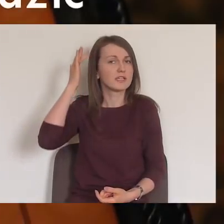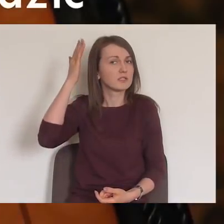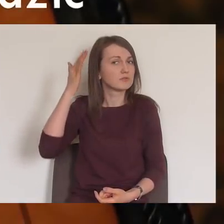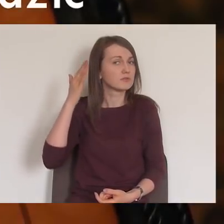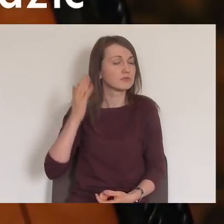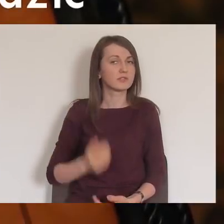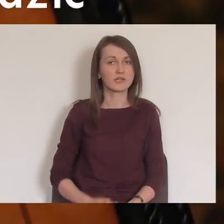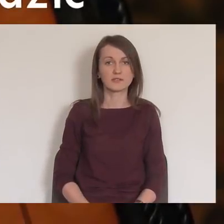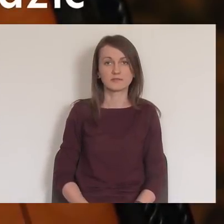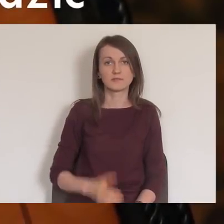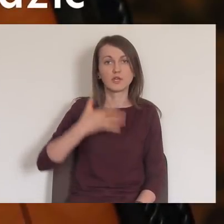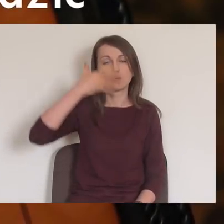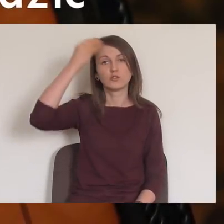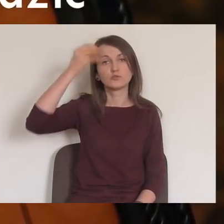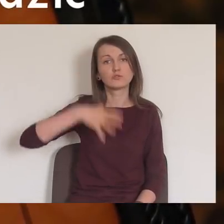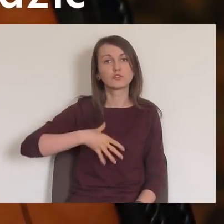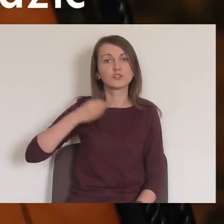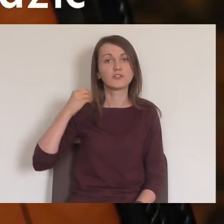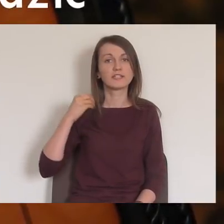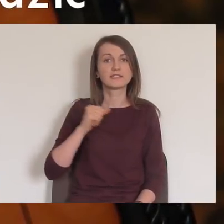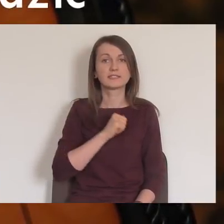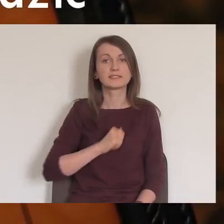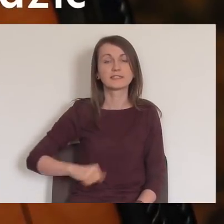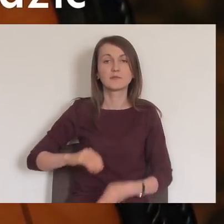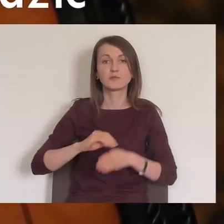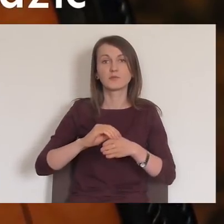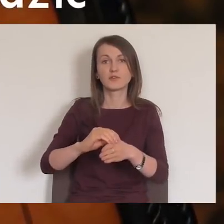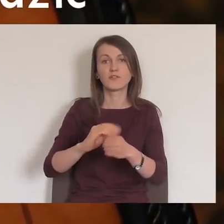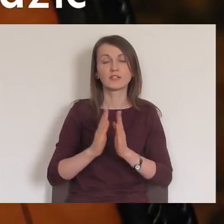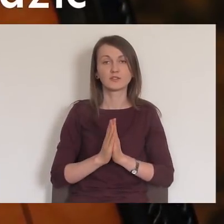Duch Święty sam poprowadzi Twoją modlitwę, możesz Mu zaufać.